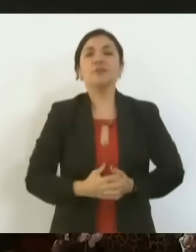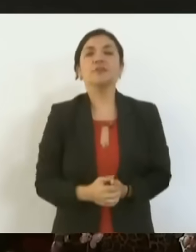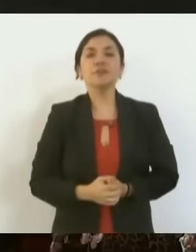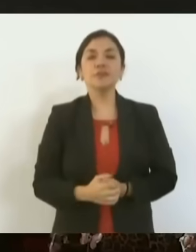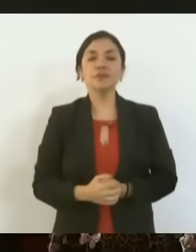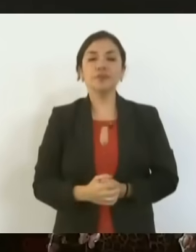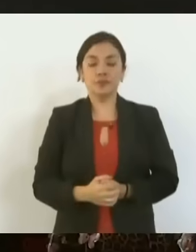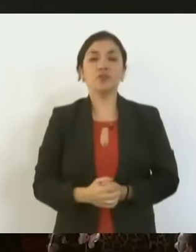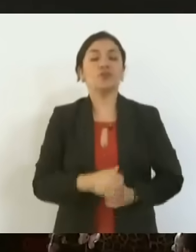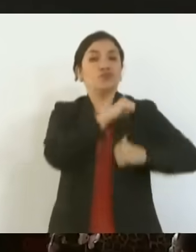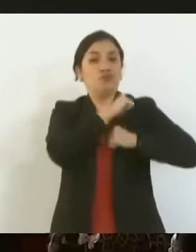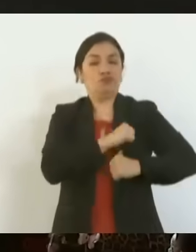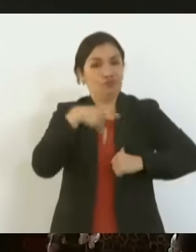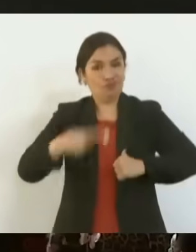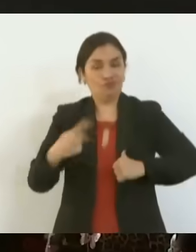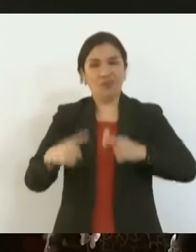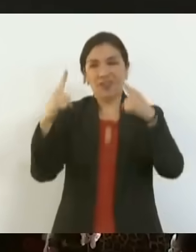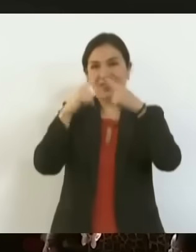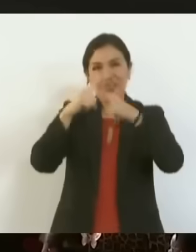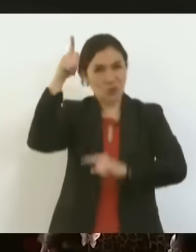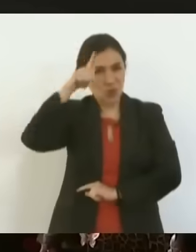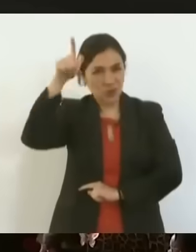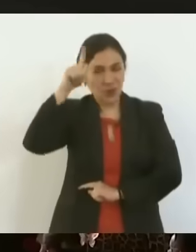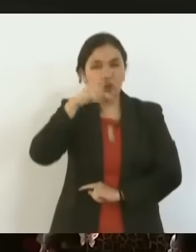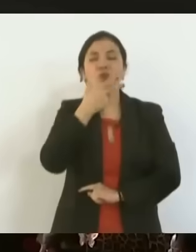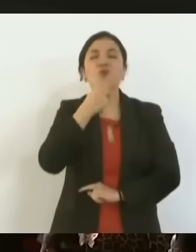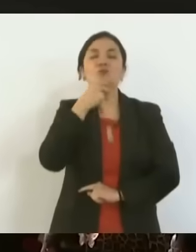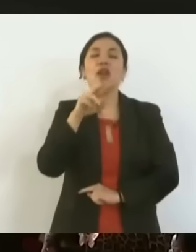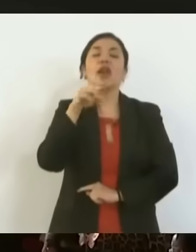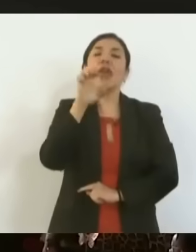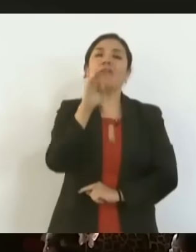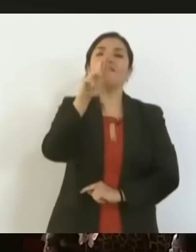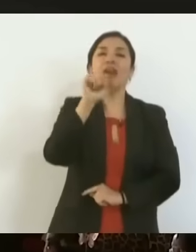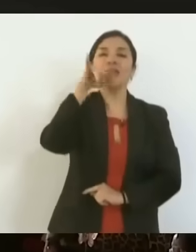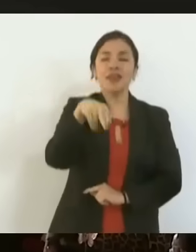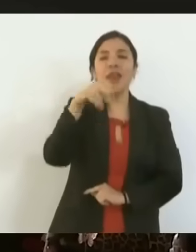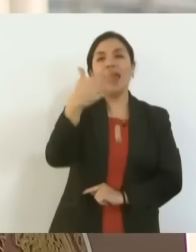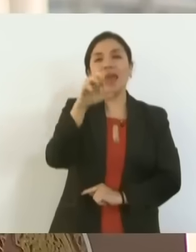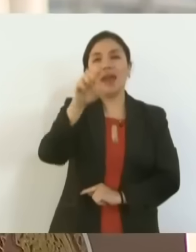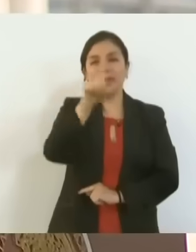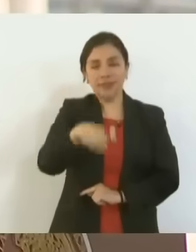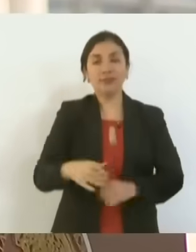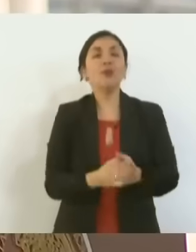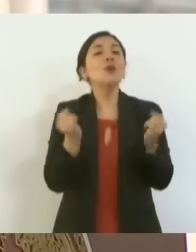al rector de la Basílica de Guadalupe, Monseñor Efraín Hernández Díaz, así como a todos y todas